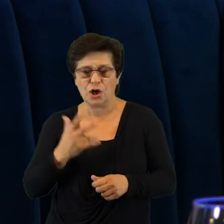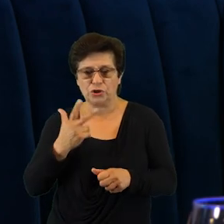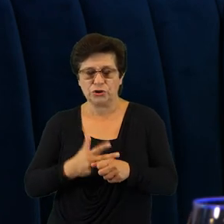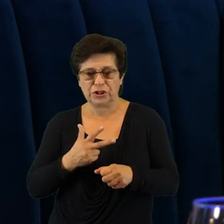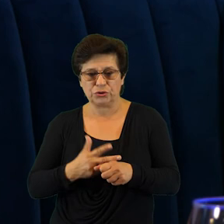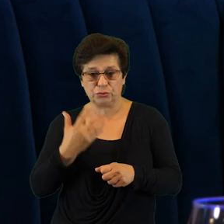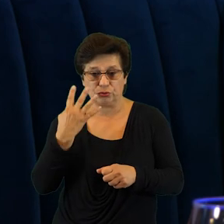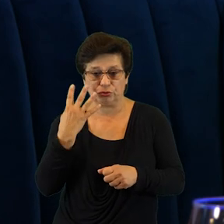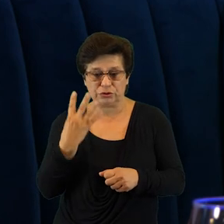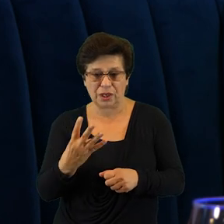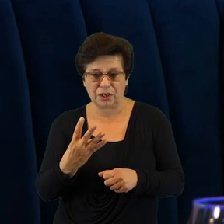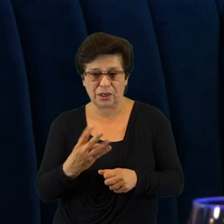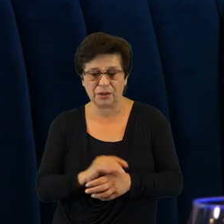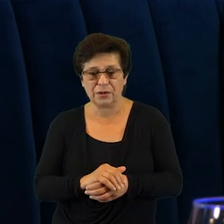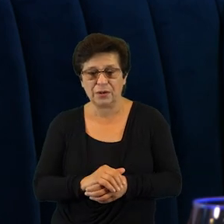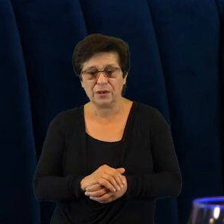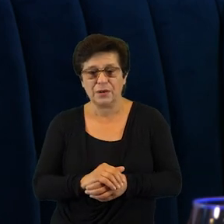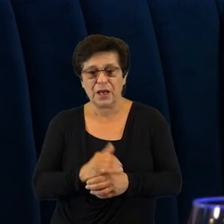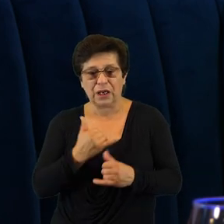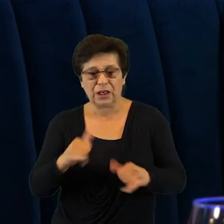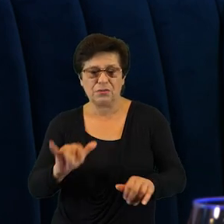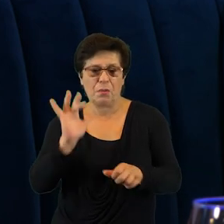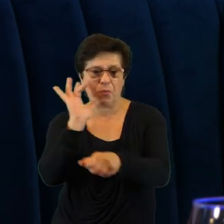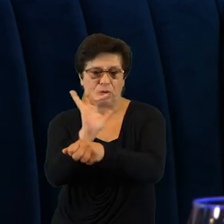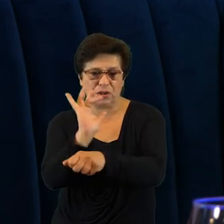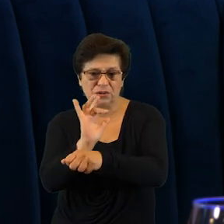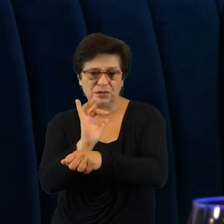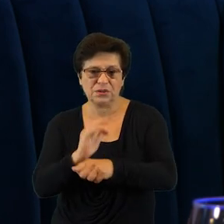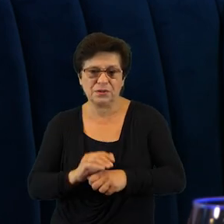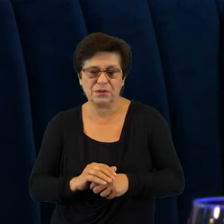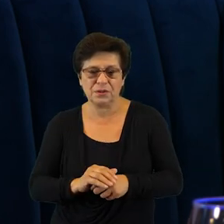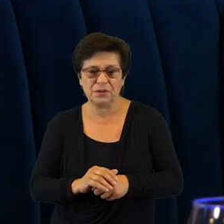i po innych protestach Czesław Miłosz